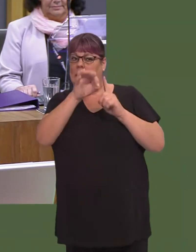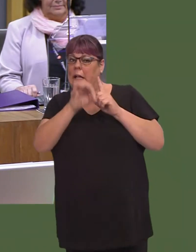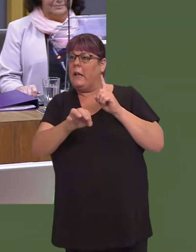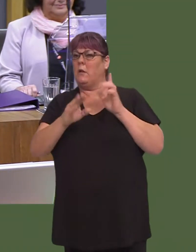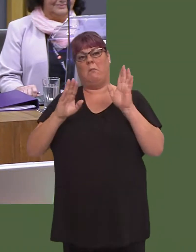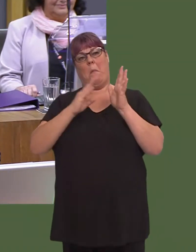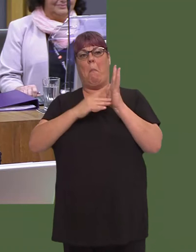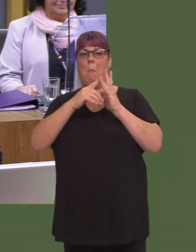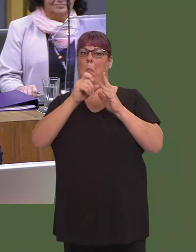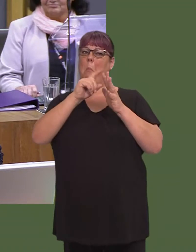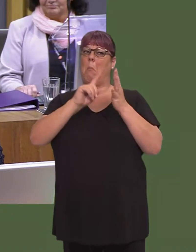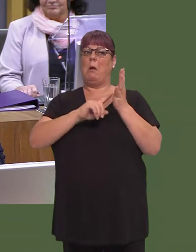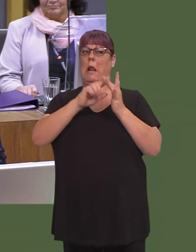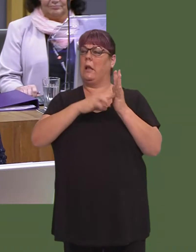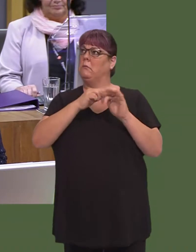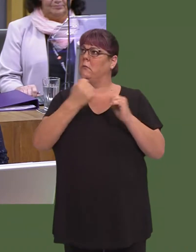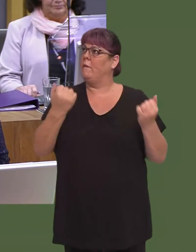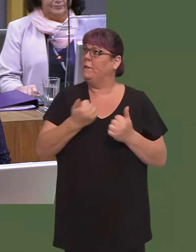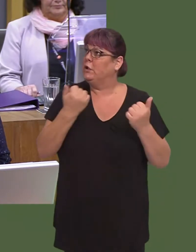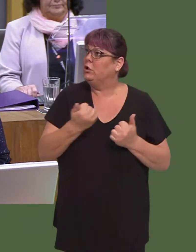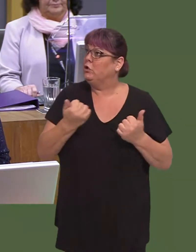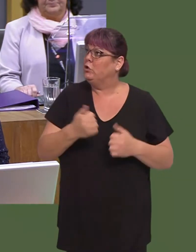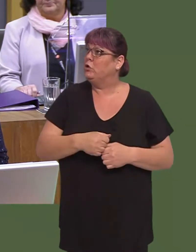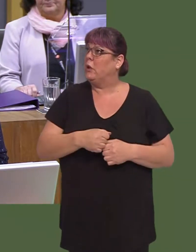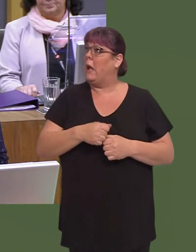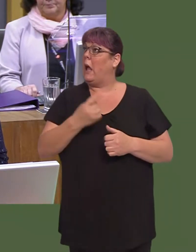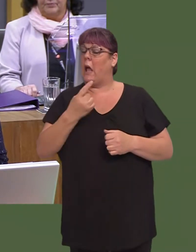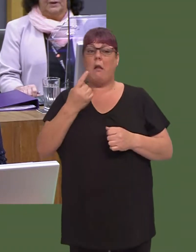yn mynd i mewn i greu mwy o dai cymdeithasol yn ein cymunedau.